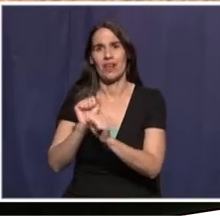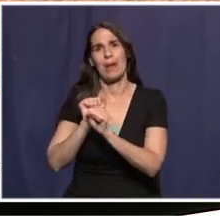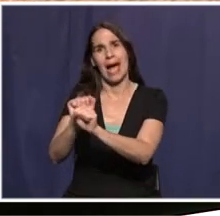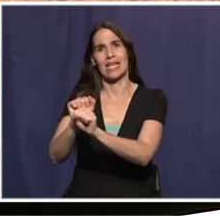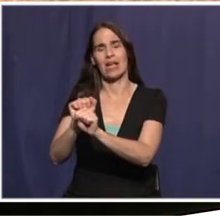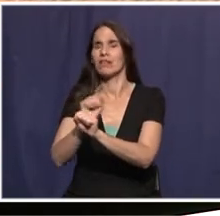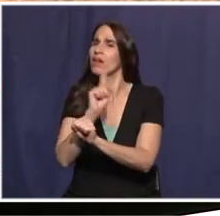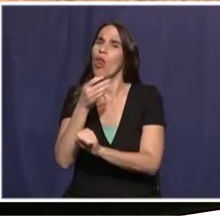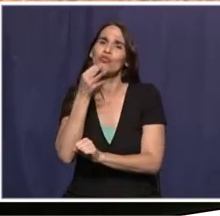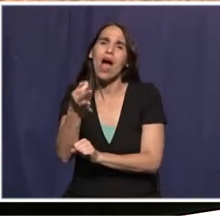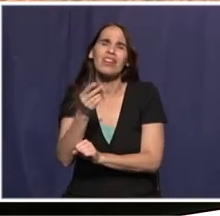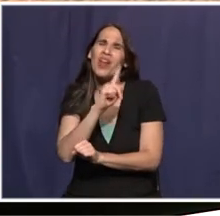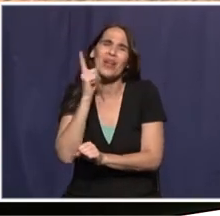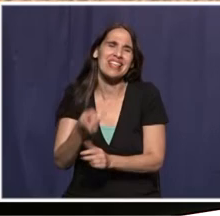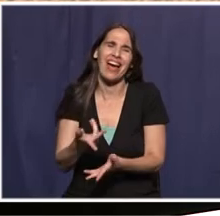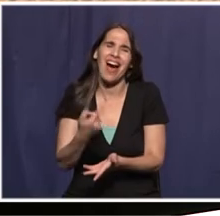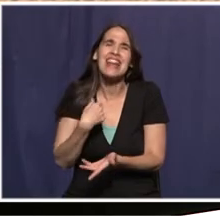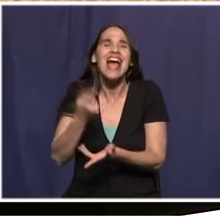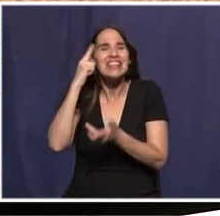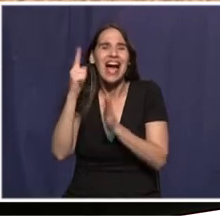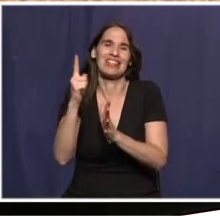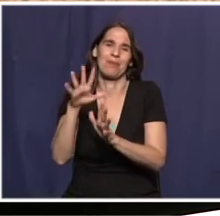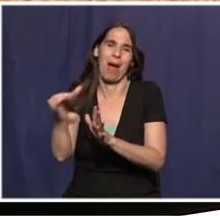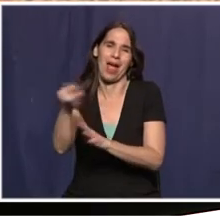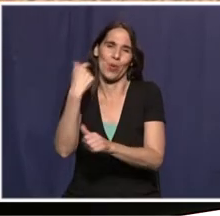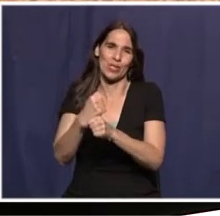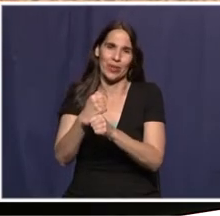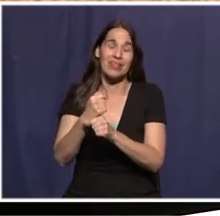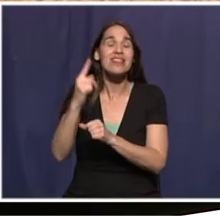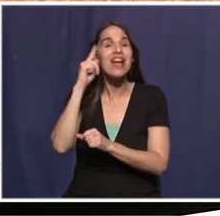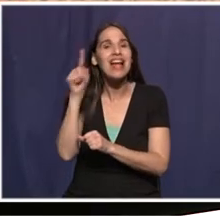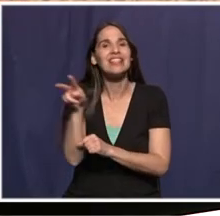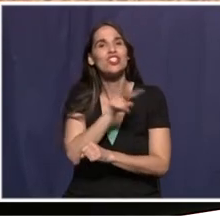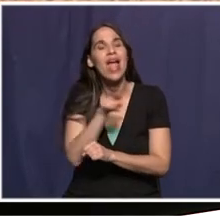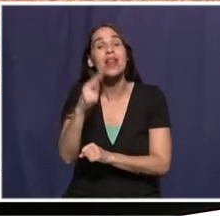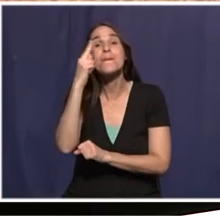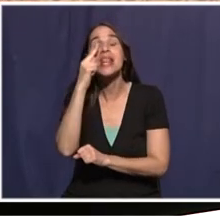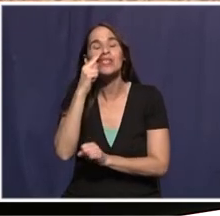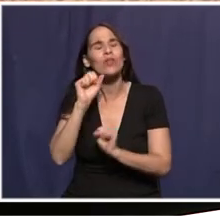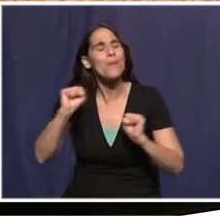לא שאלתי. לא היה צורך. لم أسأل. لم تكن هناك حاجة. לא היה לי ספק במה הן עוסקות. لم أشك قط فيما تفعلانه. ידעתי שהן מנסות, בכל הכוח האפשרי, عرفت بأنهما تحاولان بكل قوة ممكنة